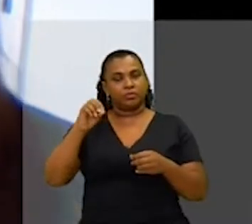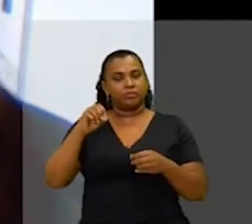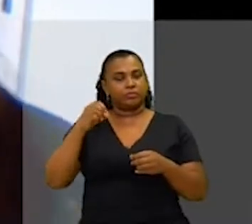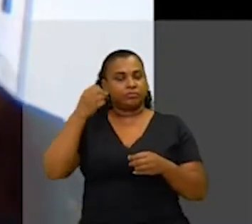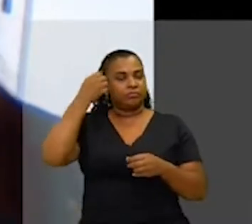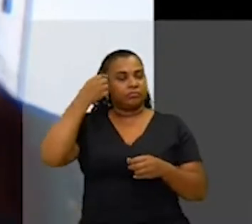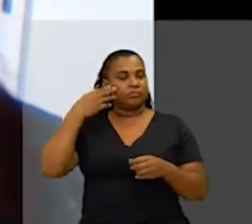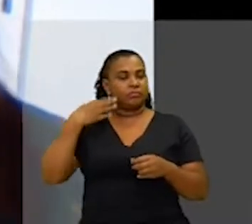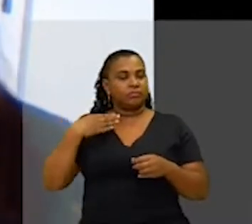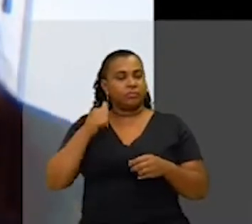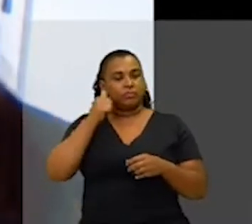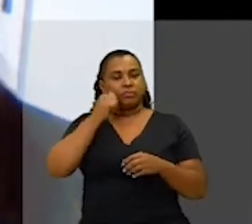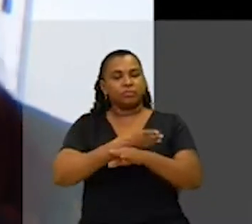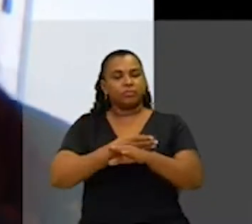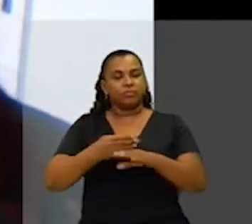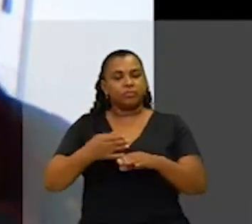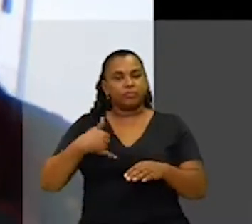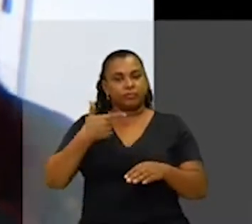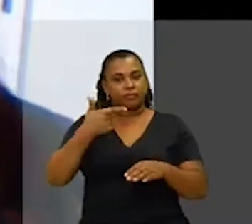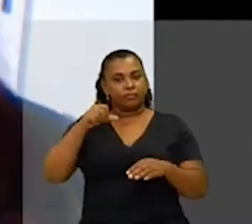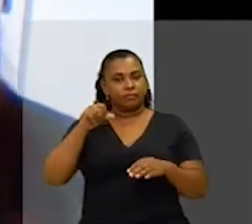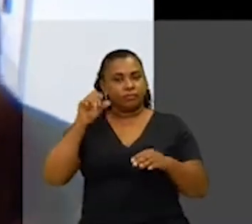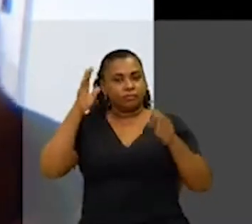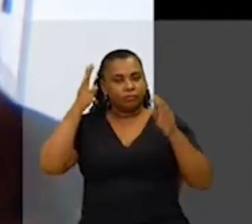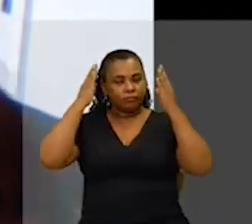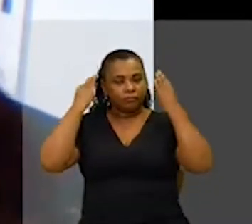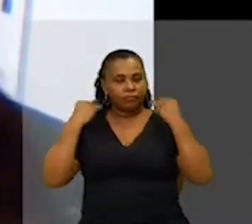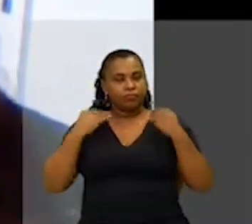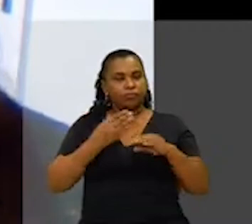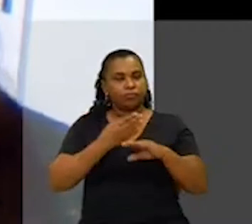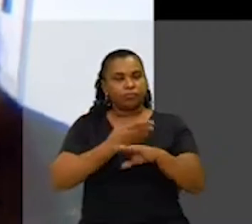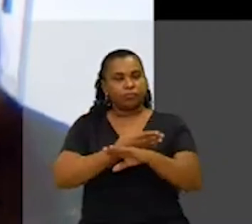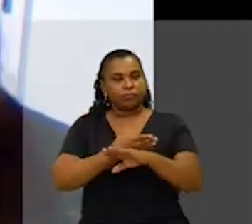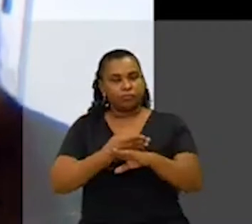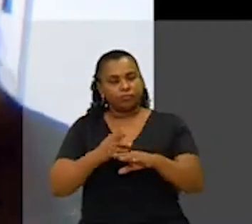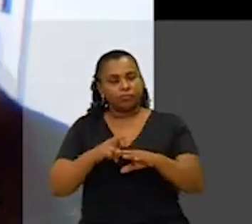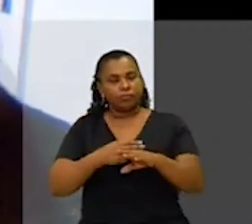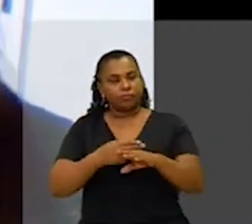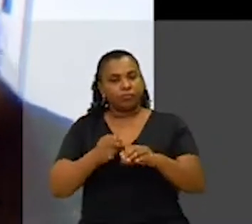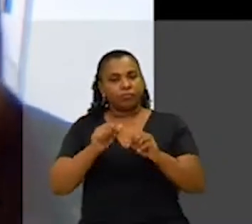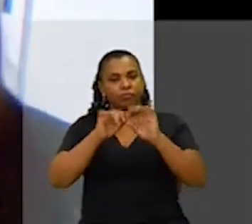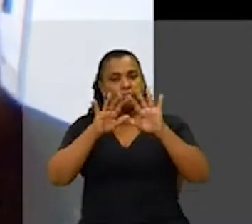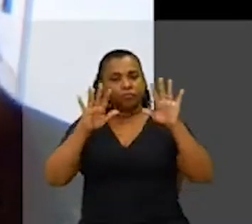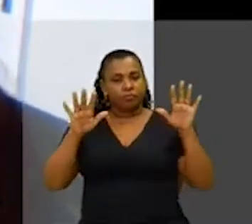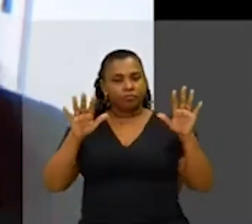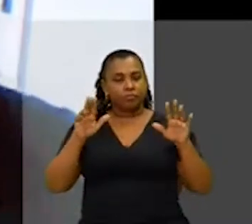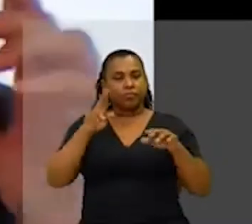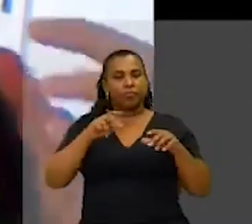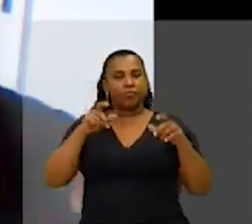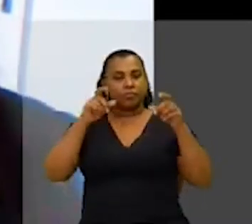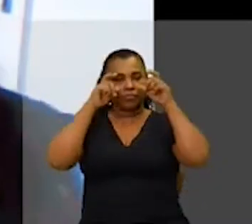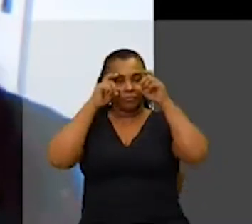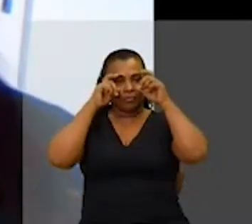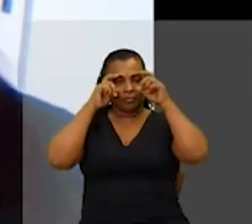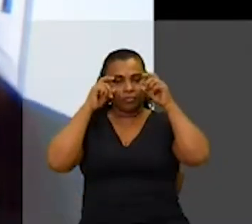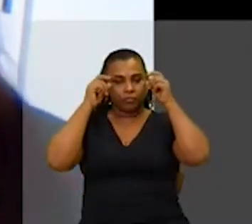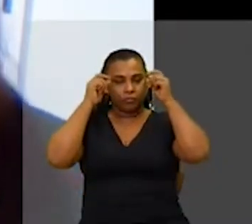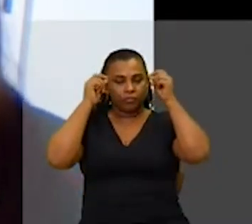branca de 29 anos de cabelo castanho claro uso óculos de grau arredondado Dourado estou